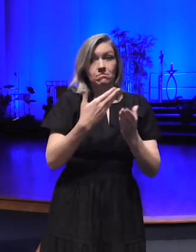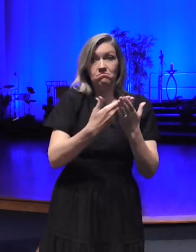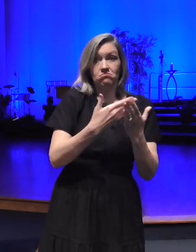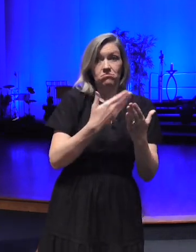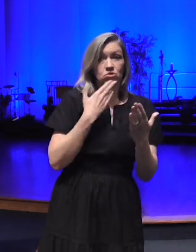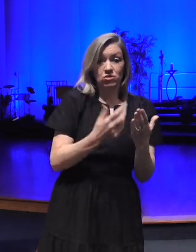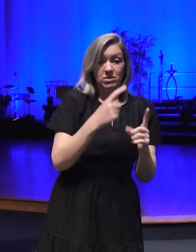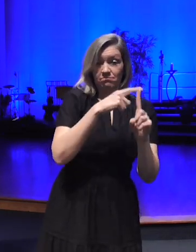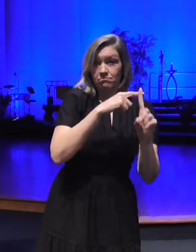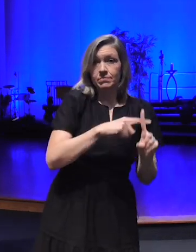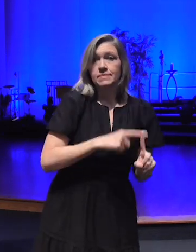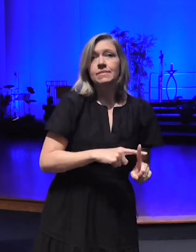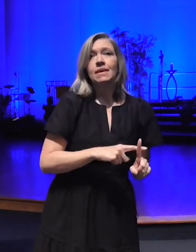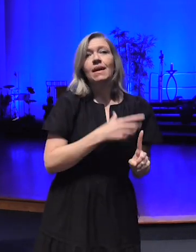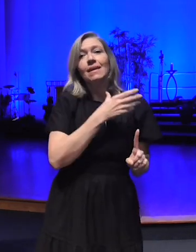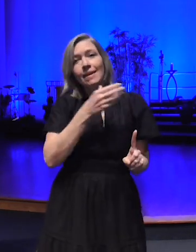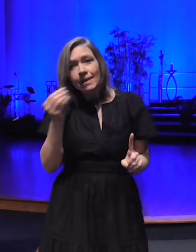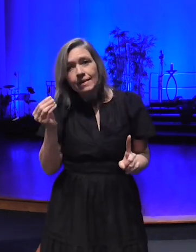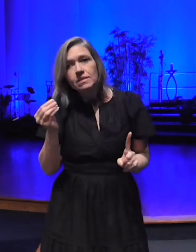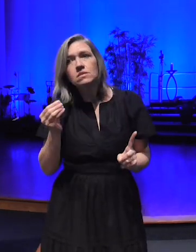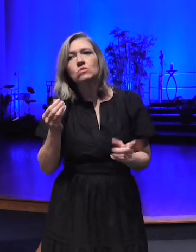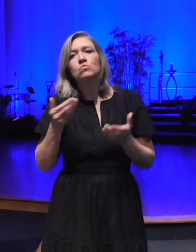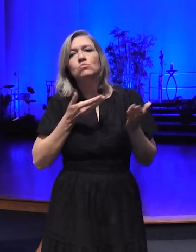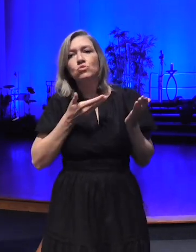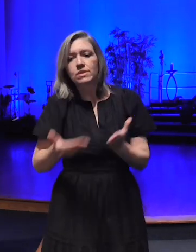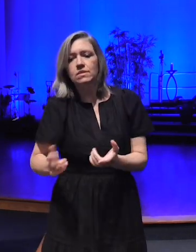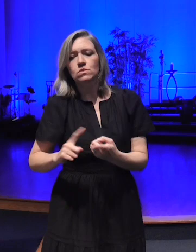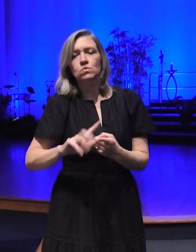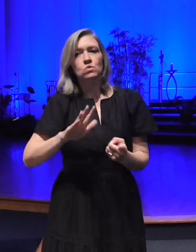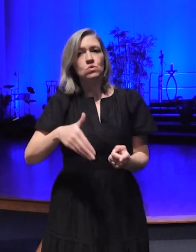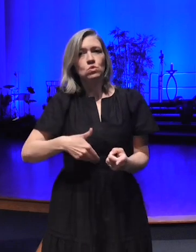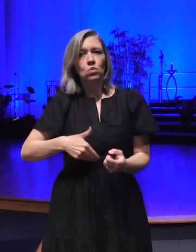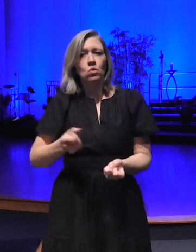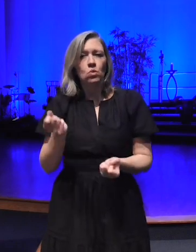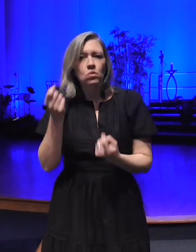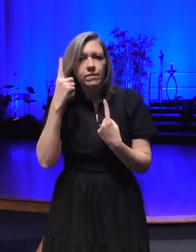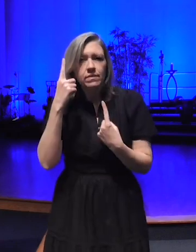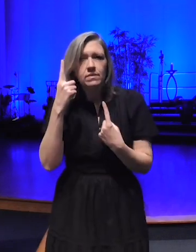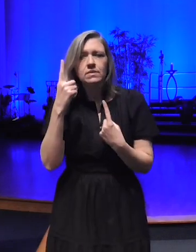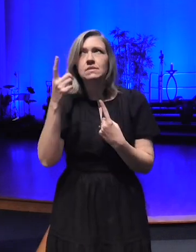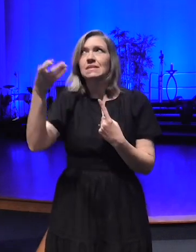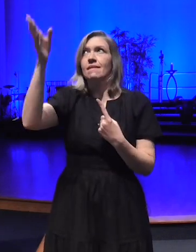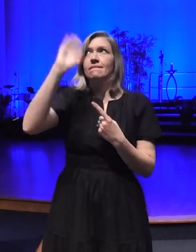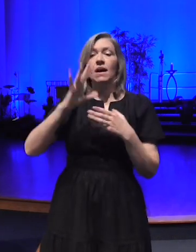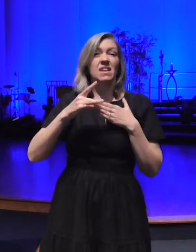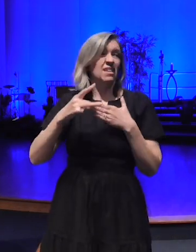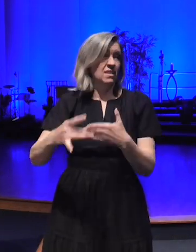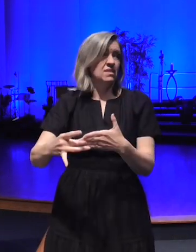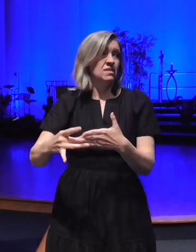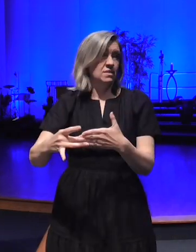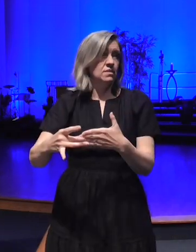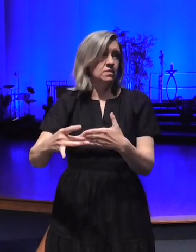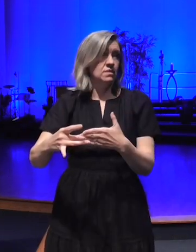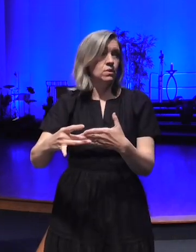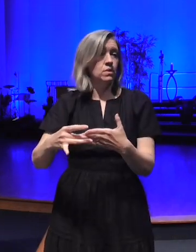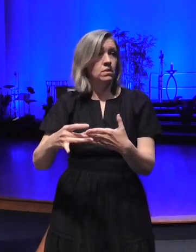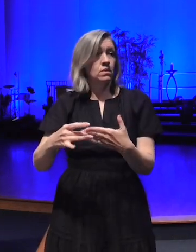nos lleva a la Revelación del Alma. y guía divina y qué manera de vivir cuando nos damos cuenta de que existe